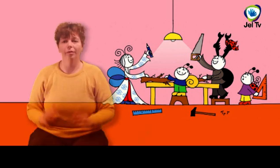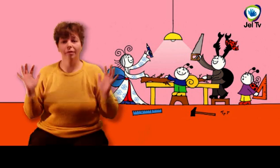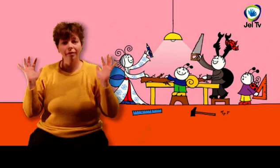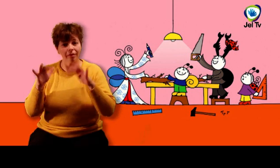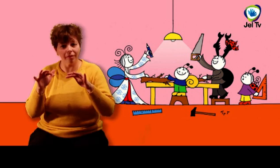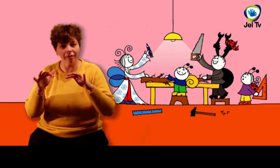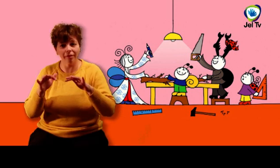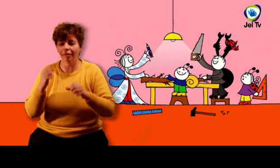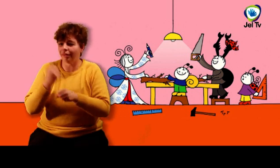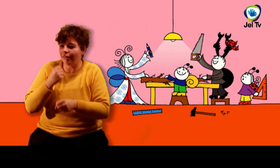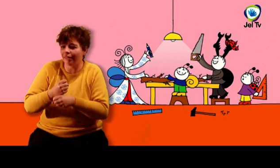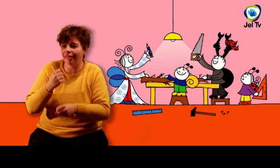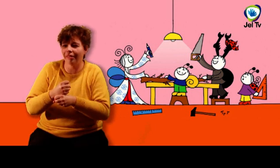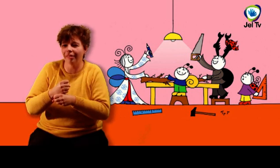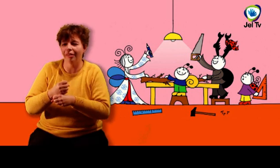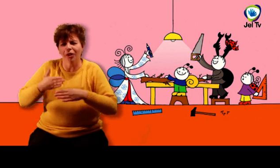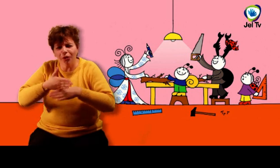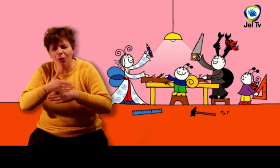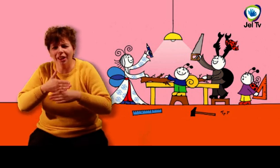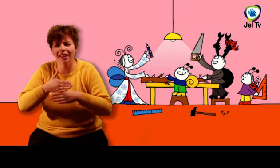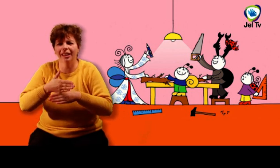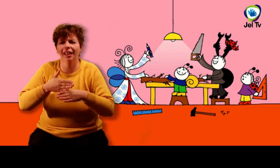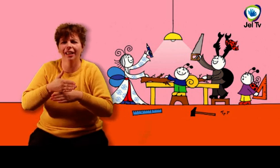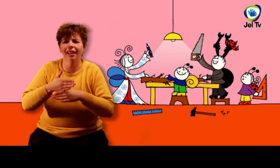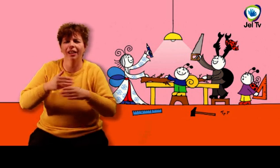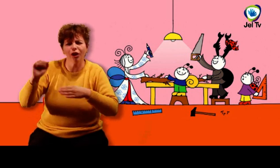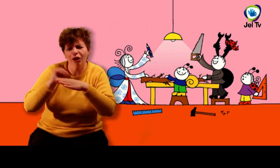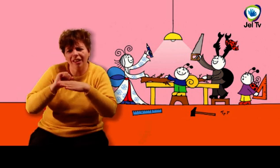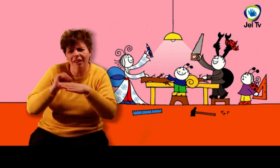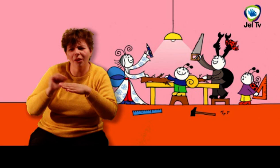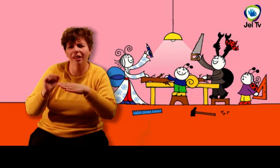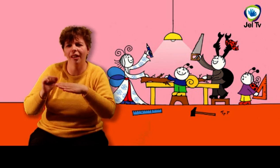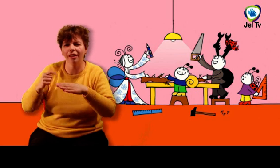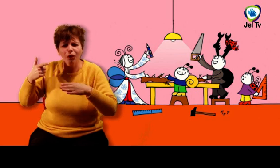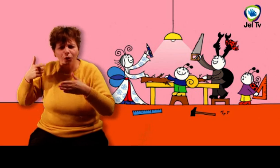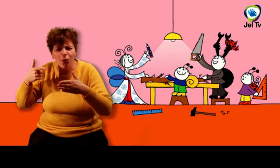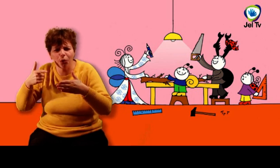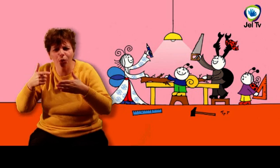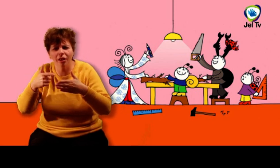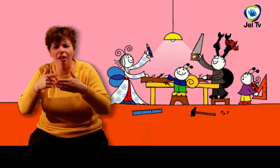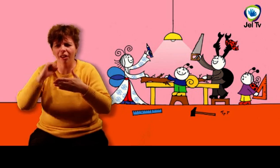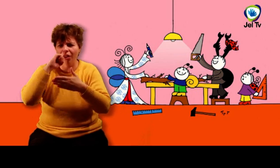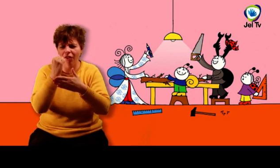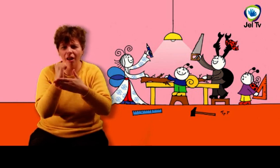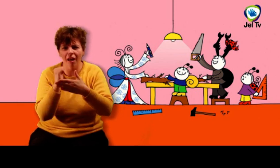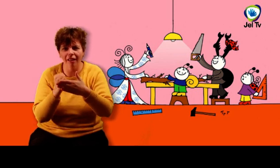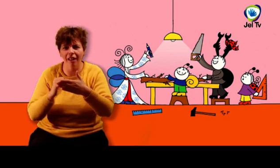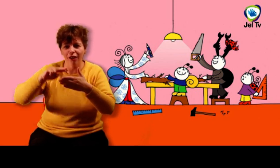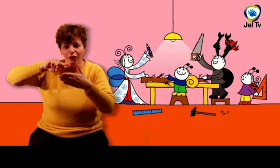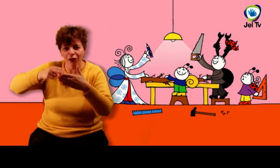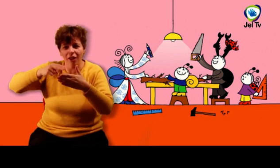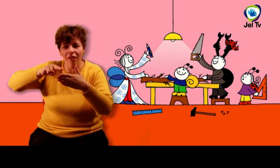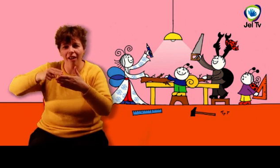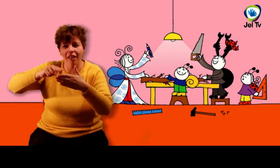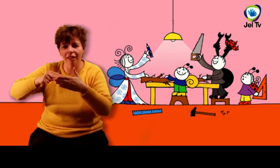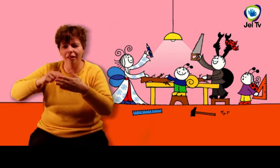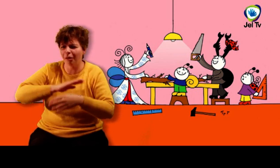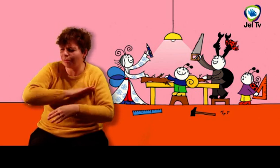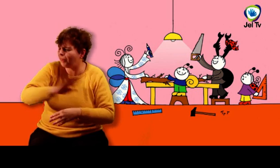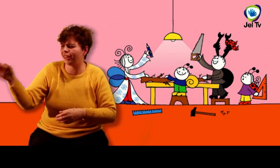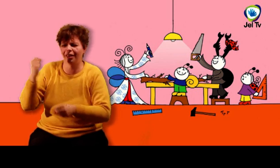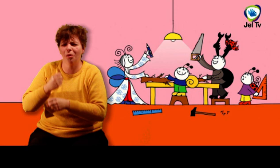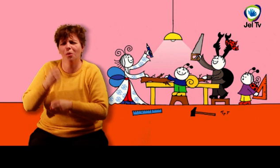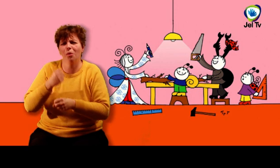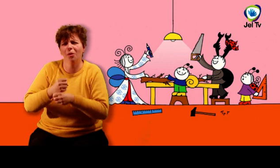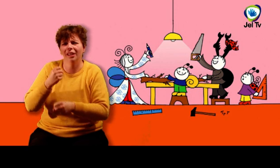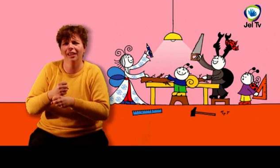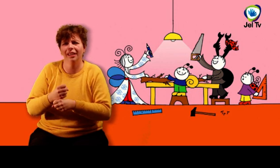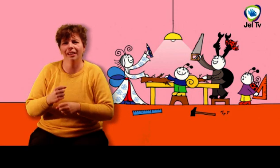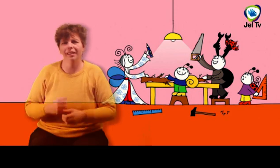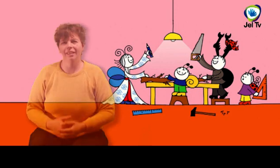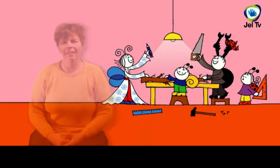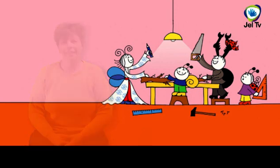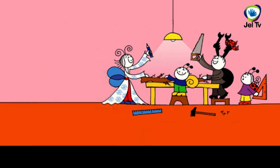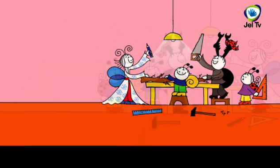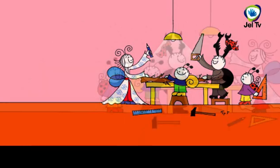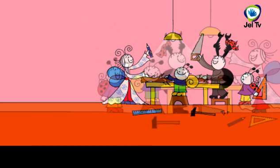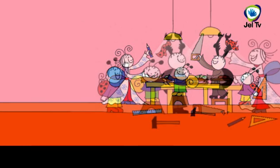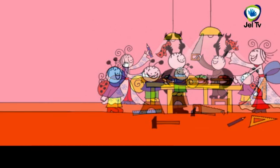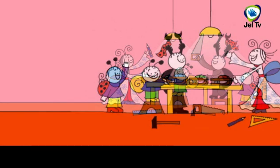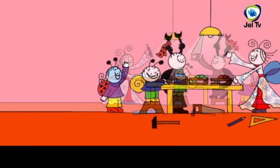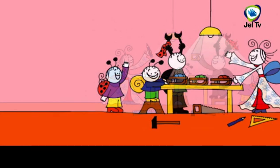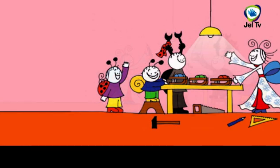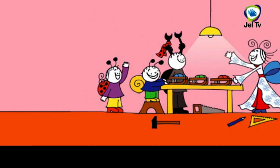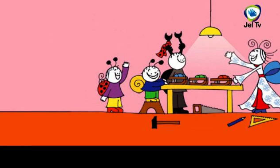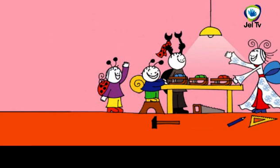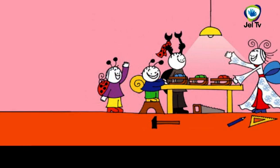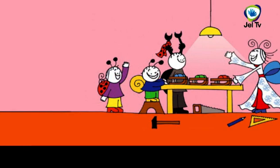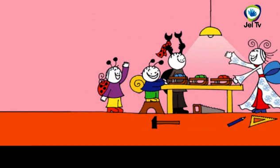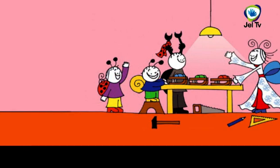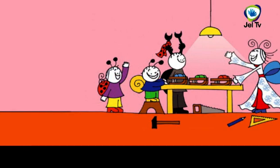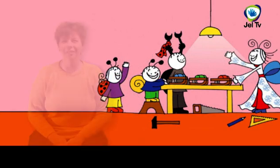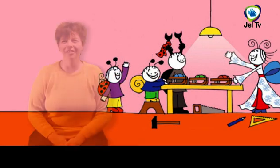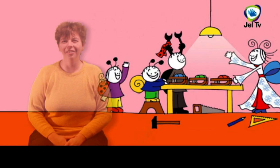Ezután munkához láttak. Fűrészeltek, csiszoltak, fúrtak, faragtak, csavaroztak. Mindenki kivette a részét a munkából.